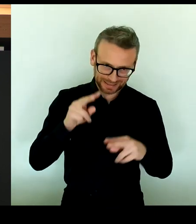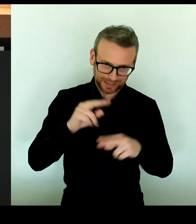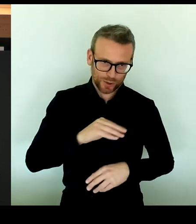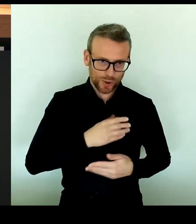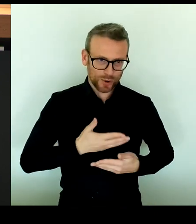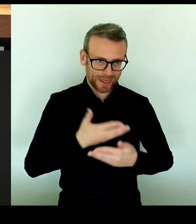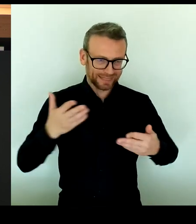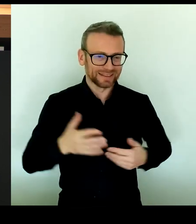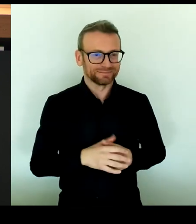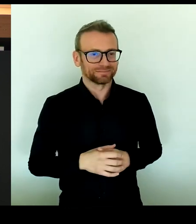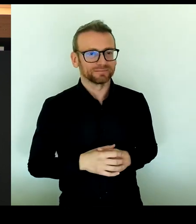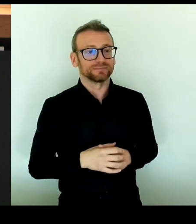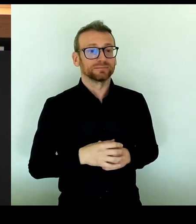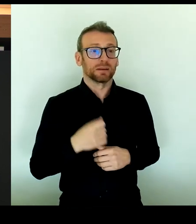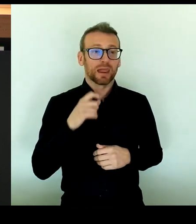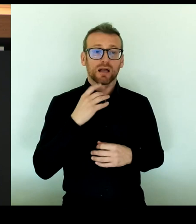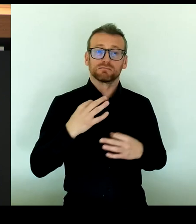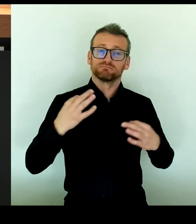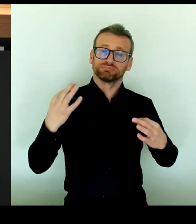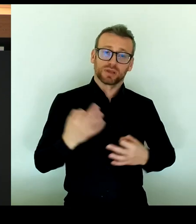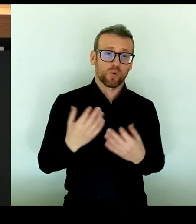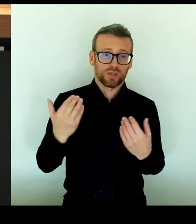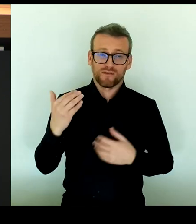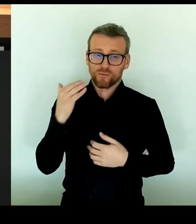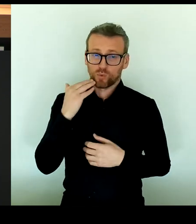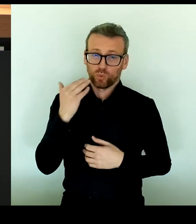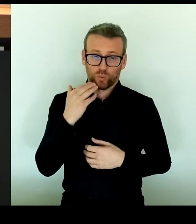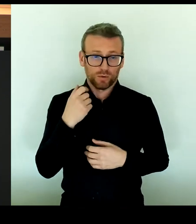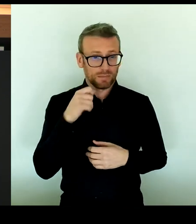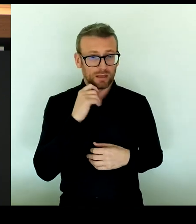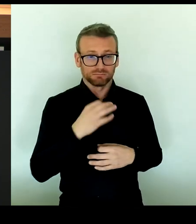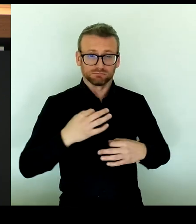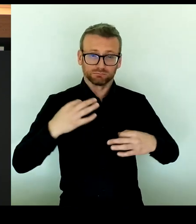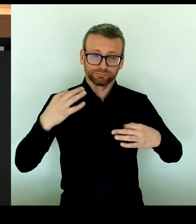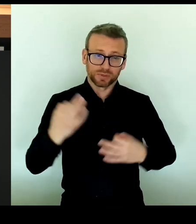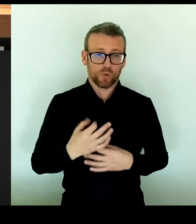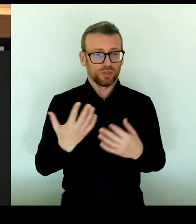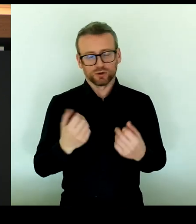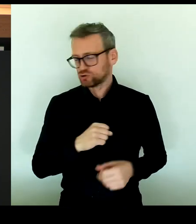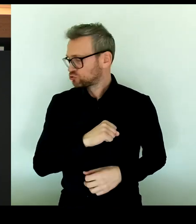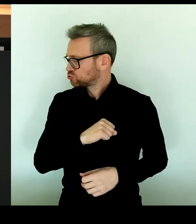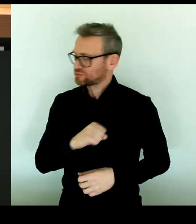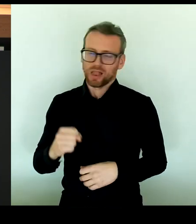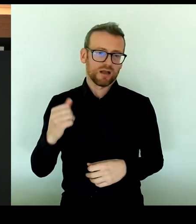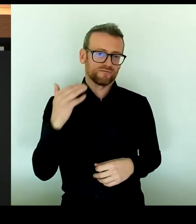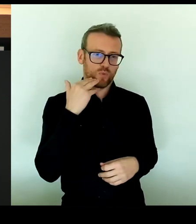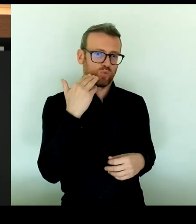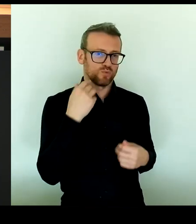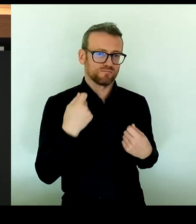Es wird geplant, ohne dass man auf die Belange, die berechtigten Belange der Einwohner vor Ort angeht. Und